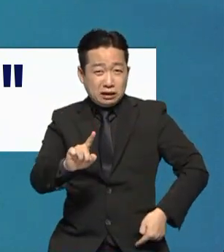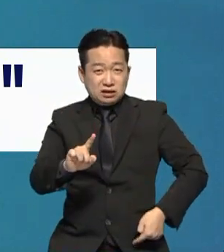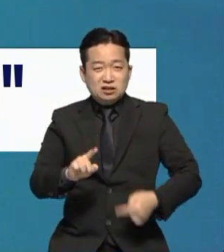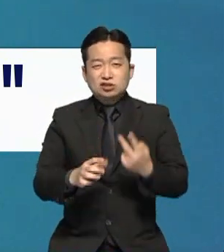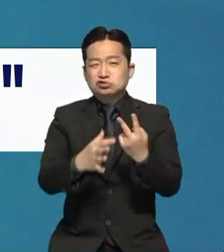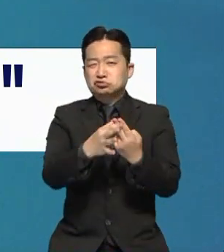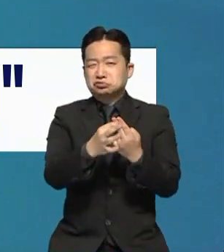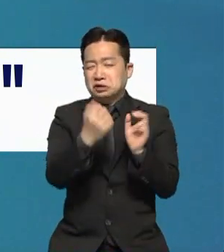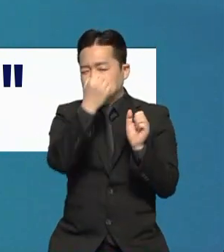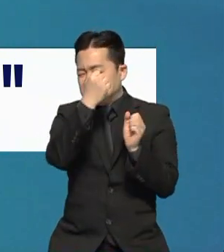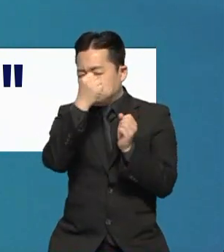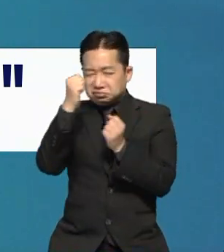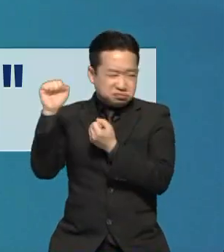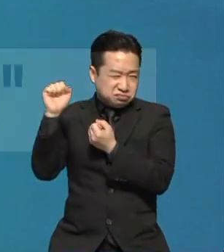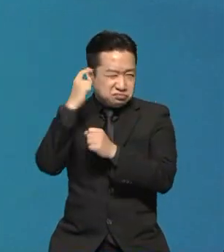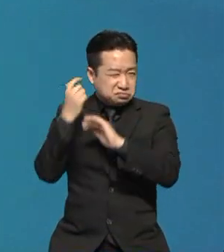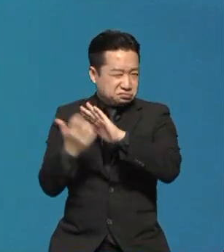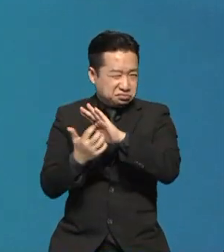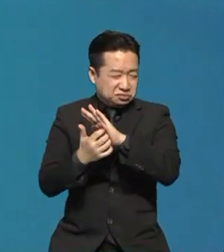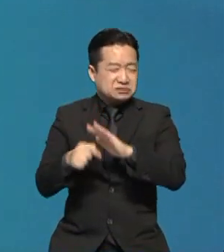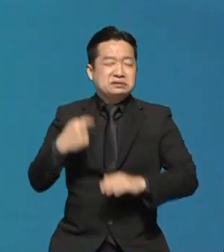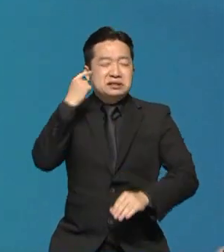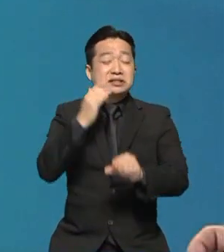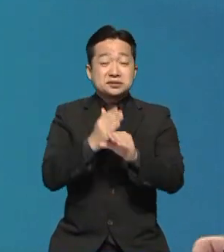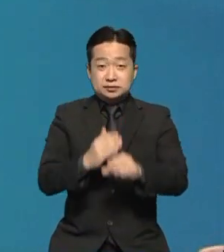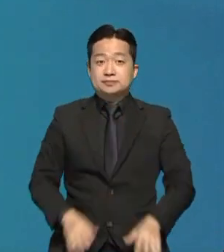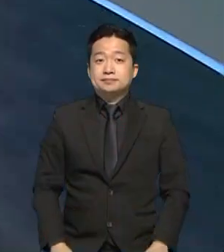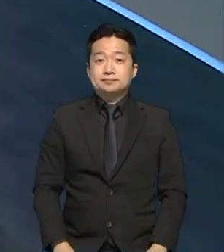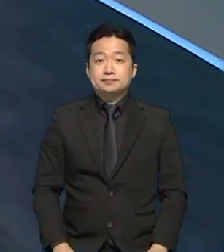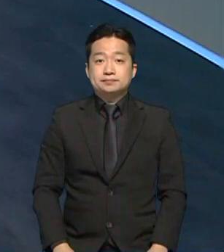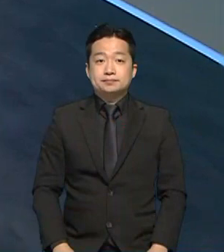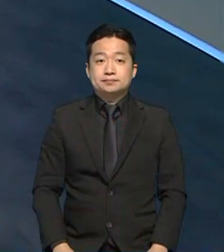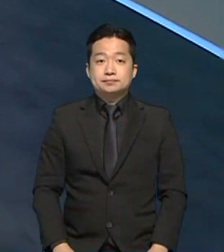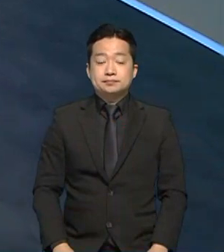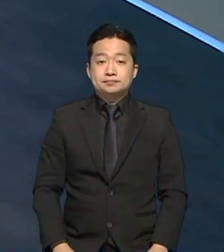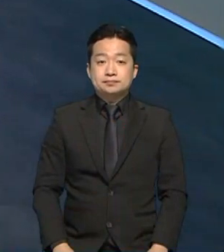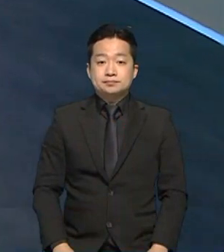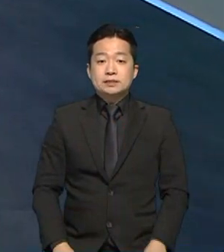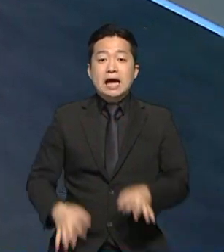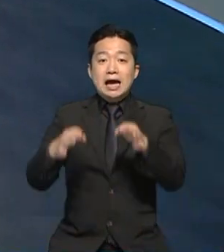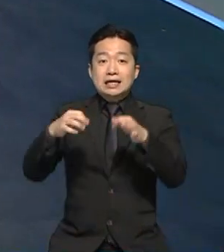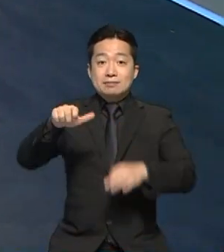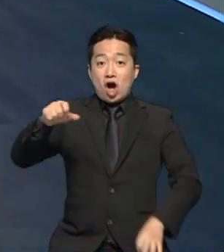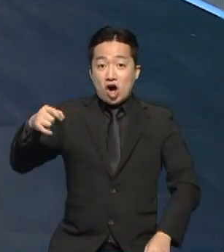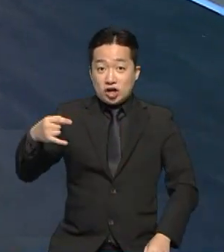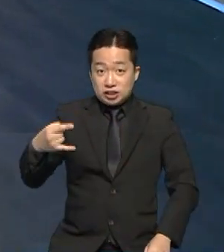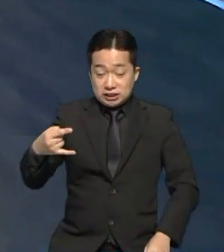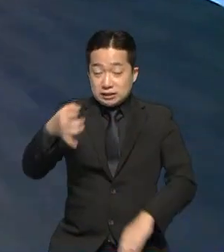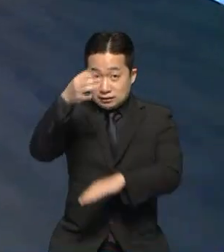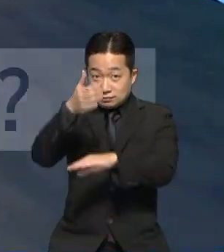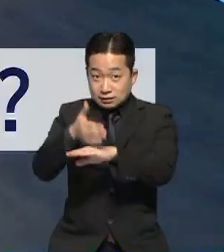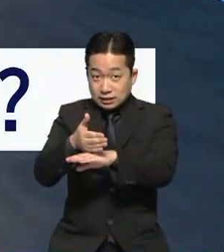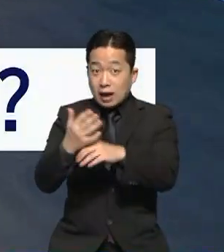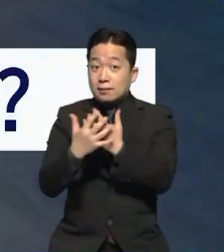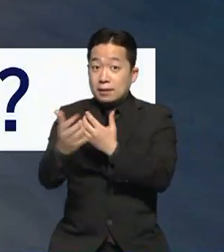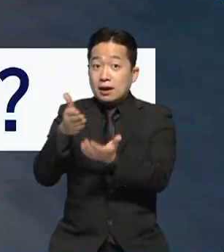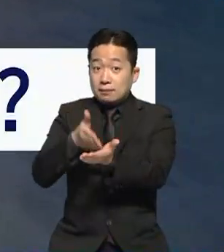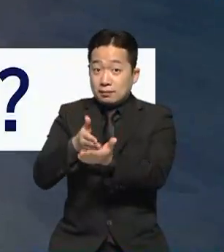위해서 작전을 쓰는 게 아닌가 그런 생각을 하고 있습니다. (앵커) 알겠습니다. 김건희 씨 사과 기자회견에 대해서 사과